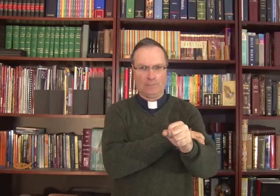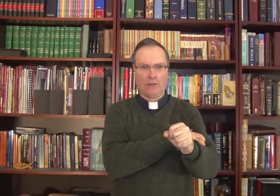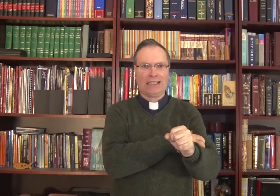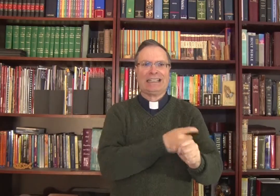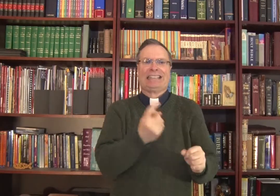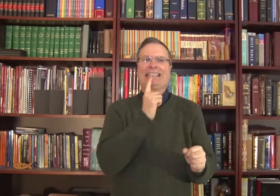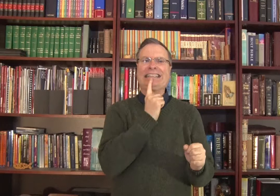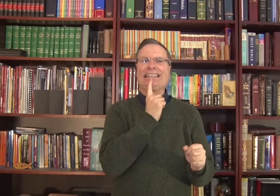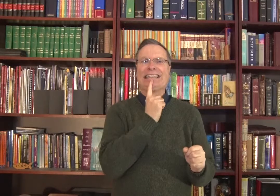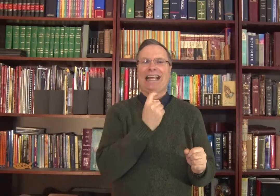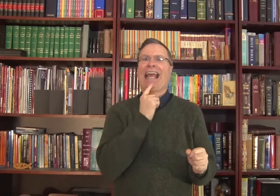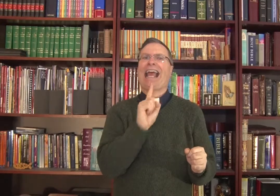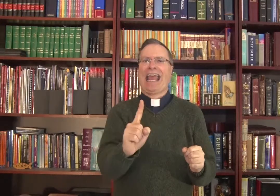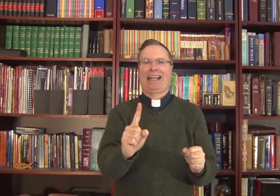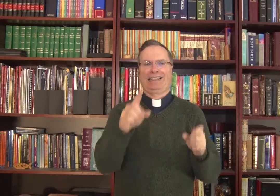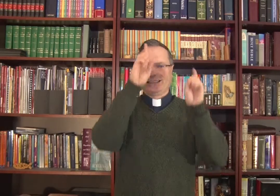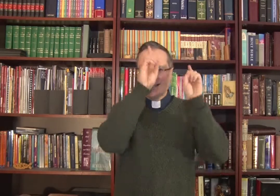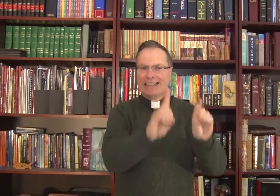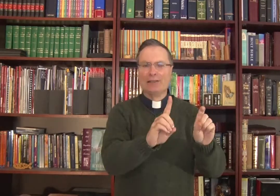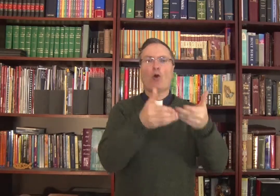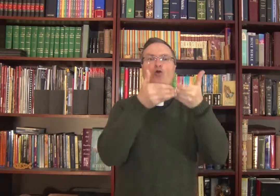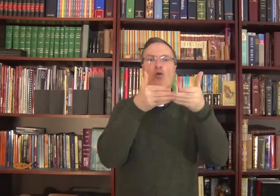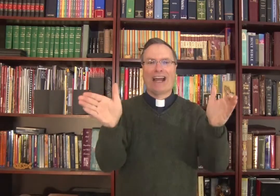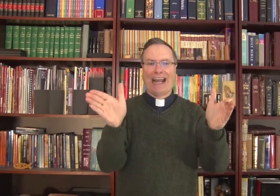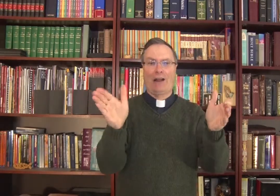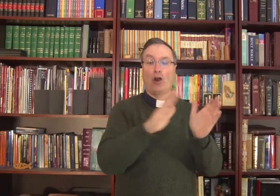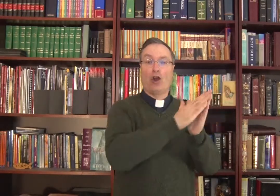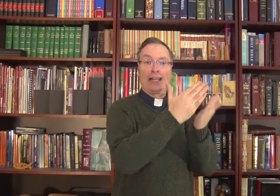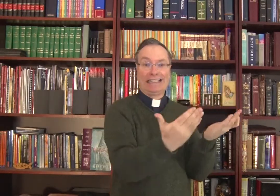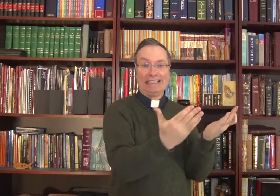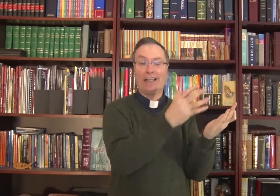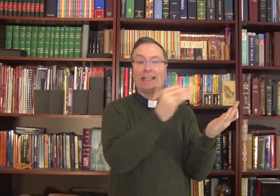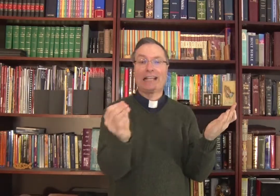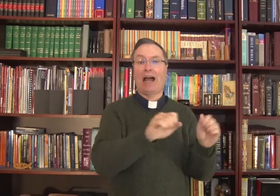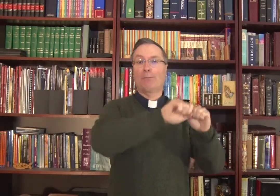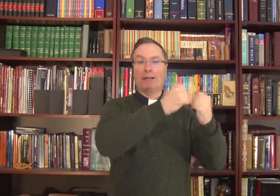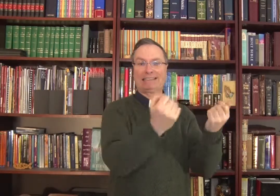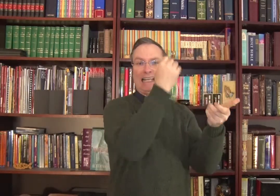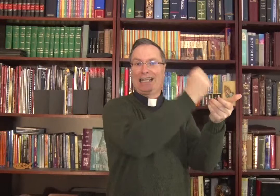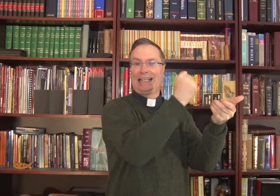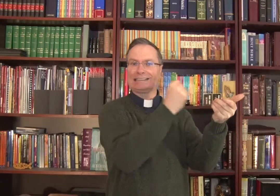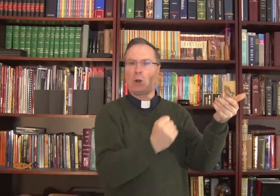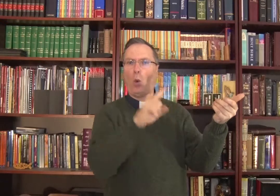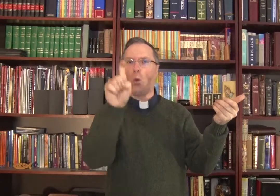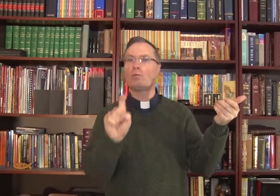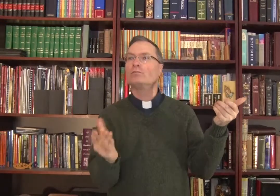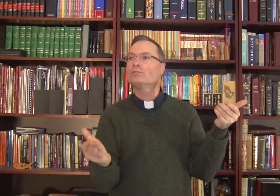«Qui est digne d’ouvrir le livre et d’en briser les sceaux?»